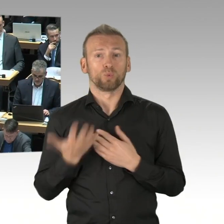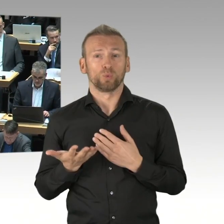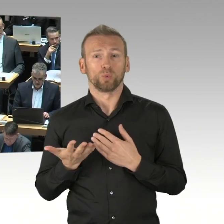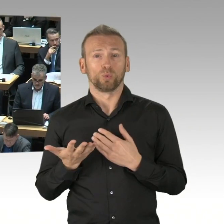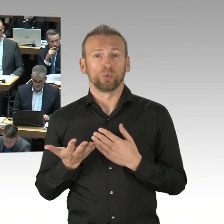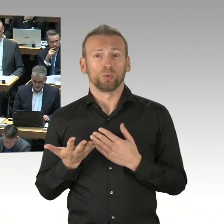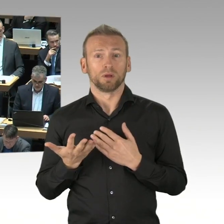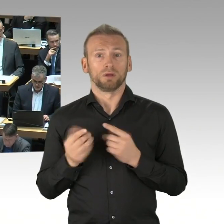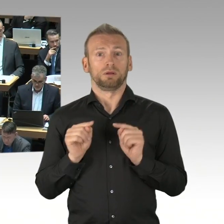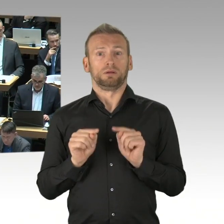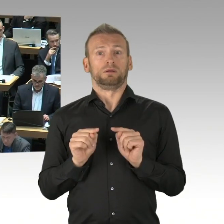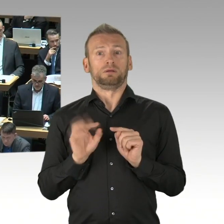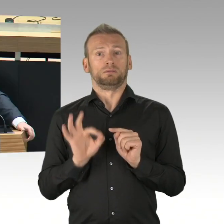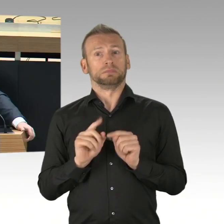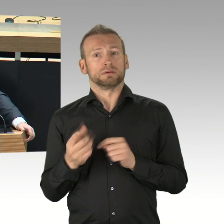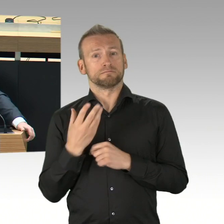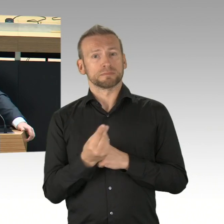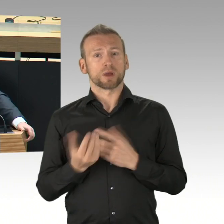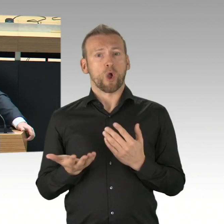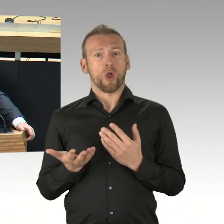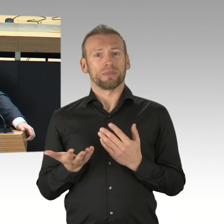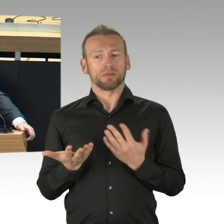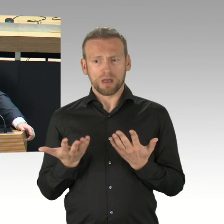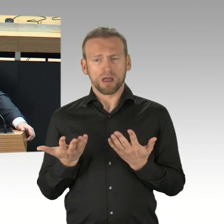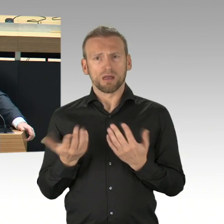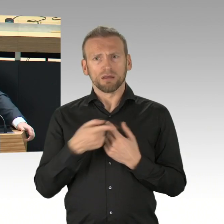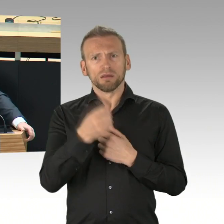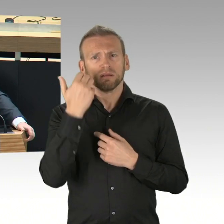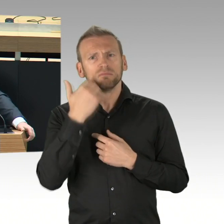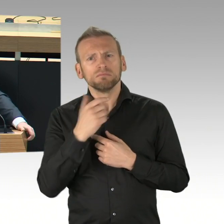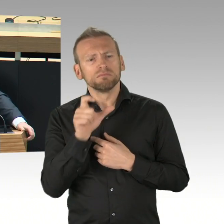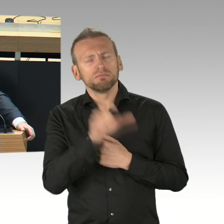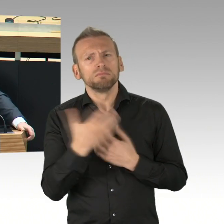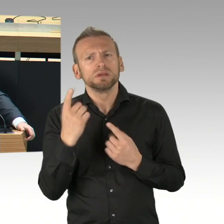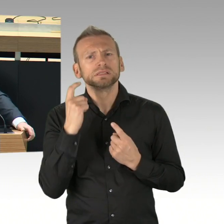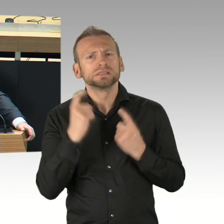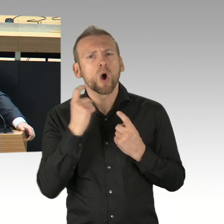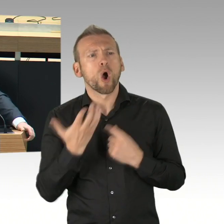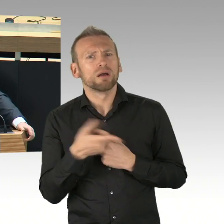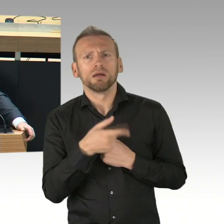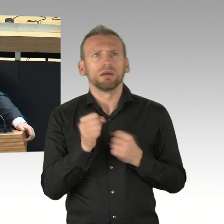Wir haben ja weltweit mit Belgien zusammen die höchsten Steuern und jetzt mit Ihrer neuen CO2-Steuer werden wir sie wahrscheinlich noch übertrumpfen.